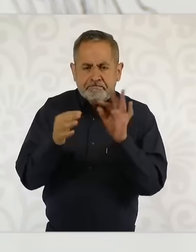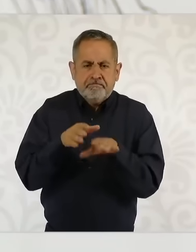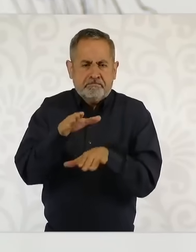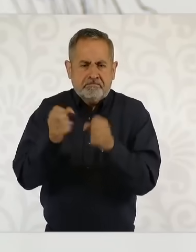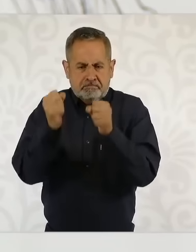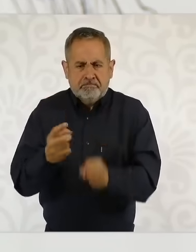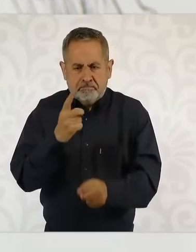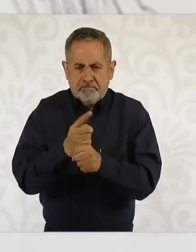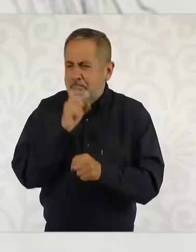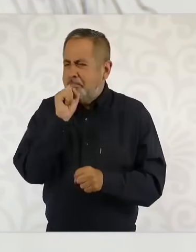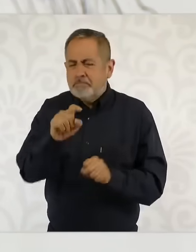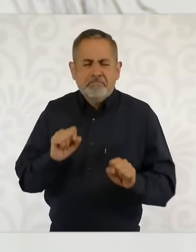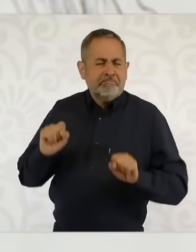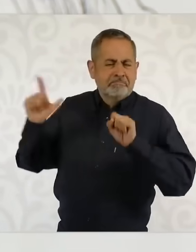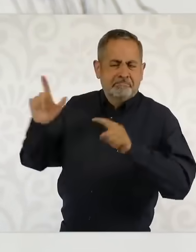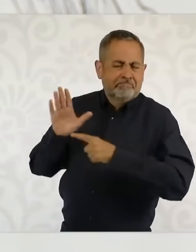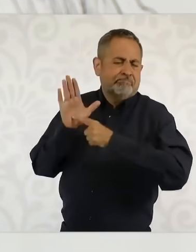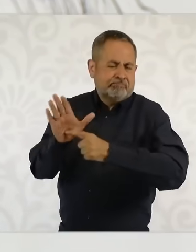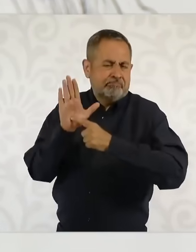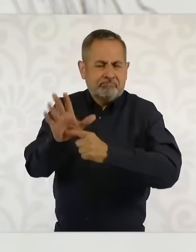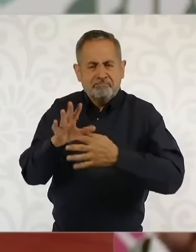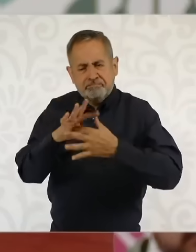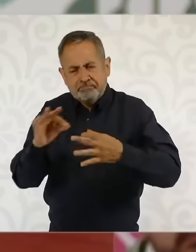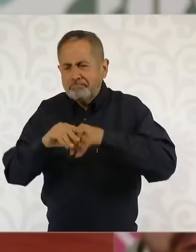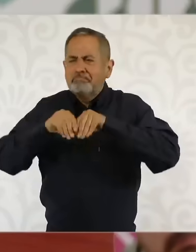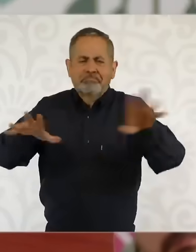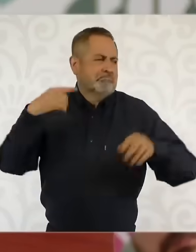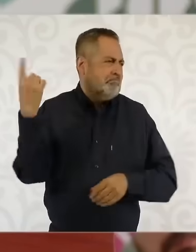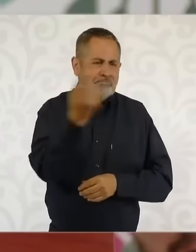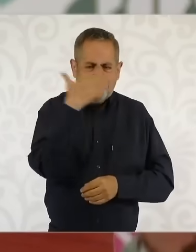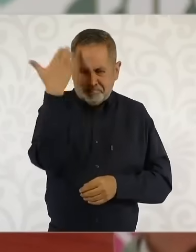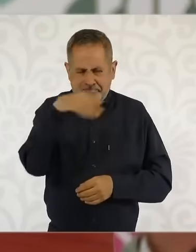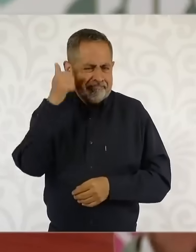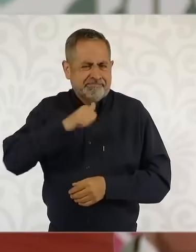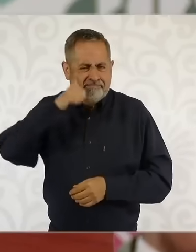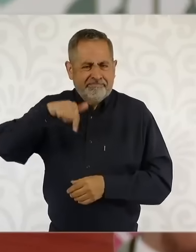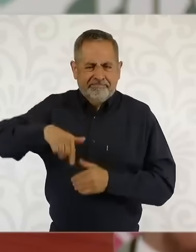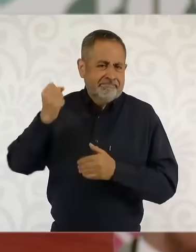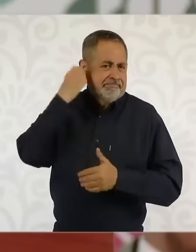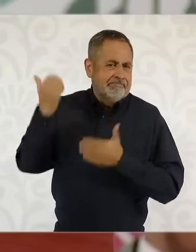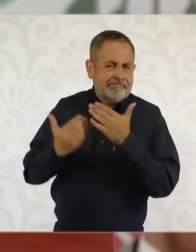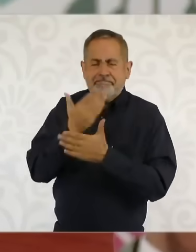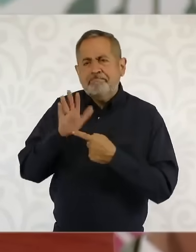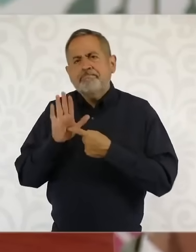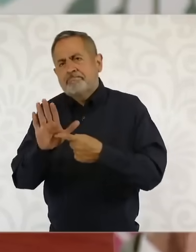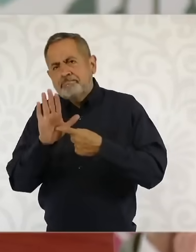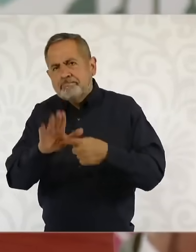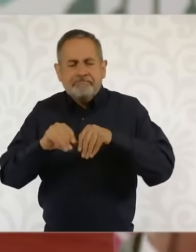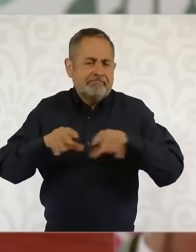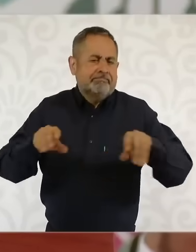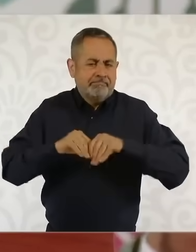mostramos los mismos resultados que son públicos que presentamos aquí en la mañanera E se está